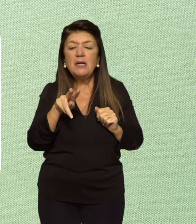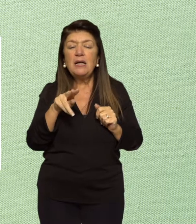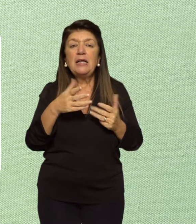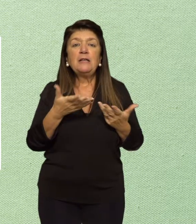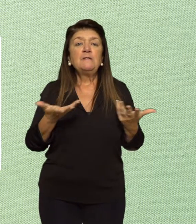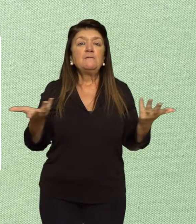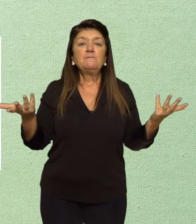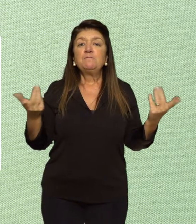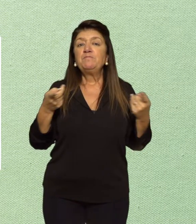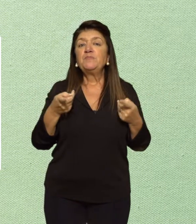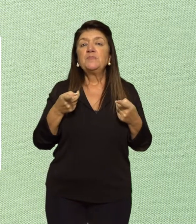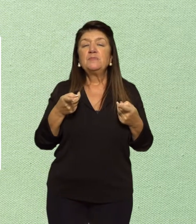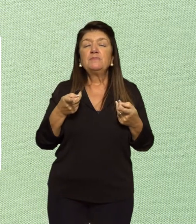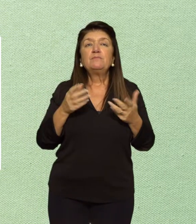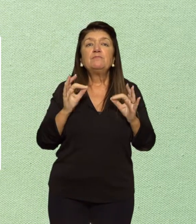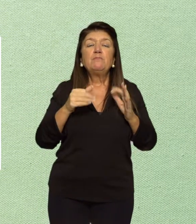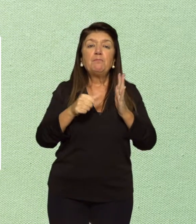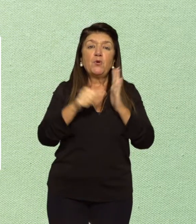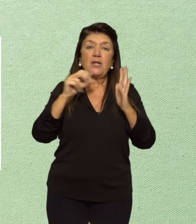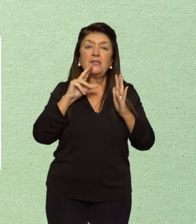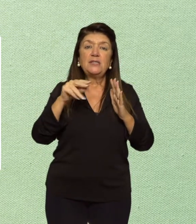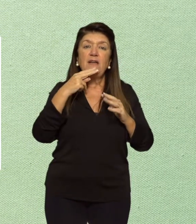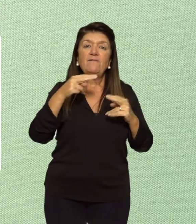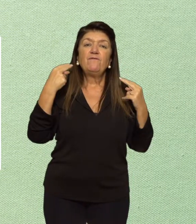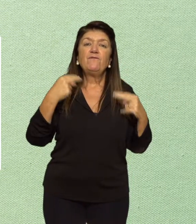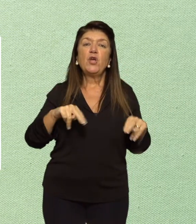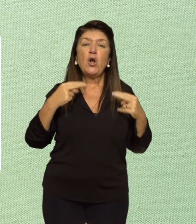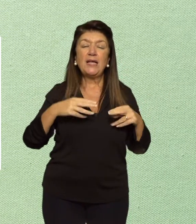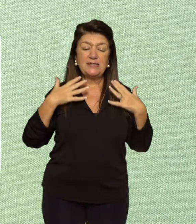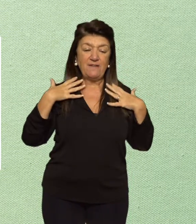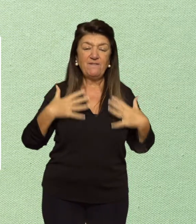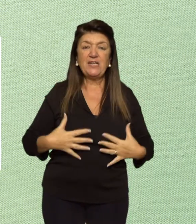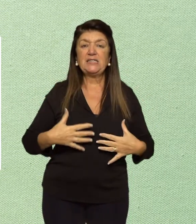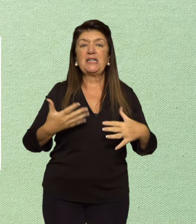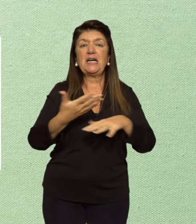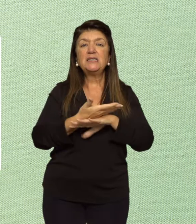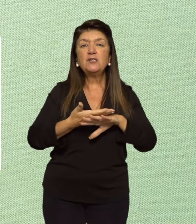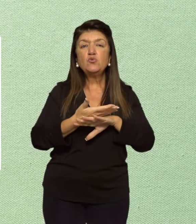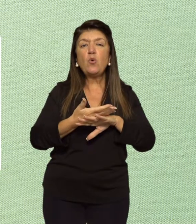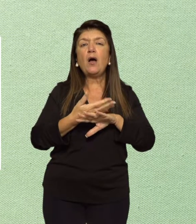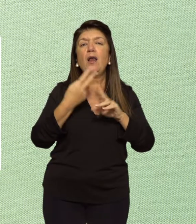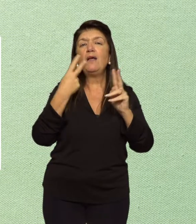importante dire che le percentuali di violenza fisica e sessuale non sono poi le uniche che